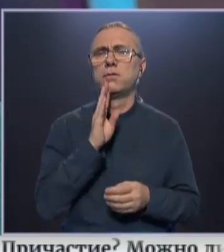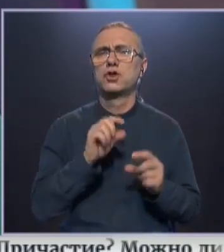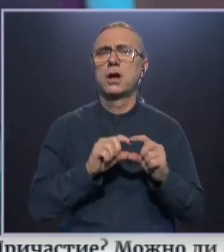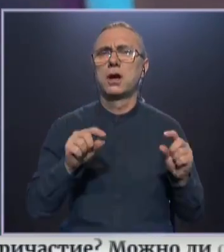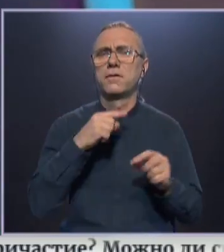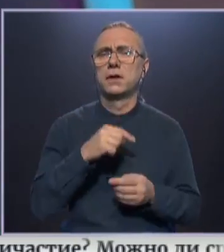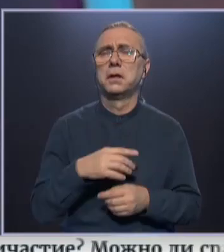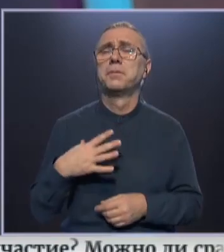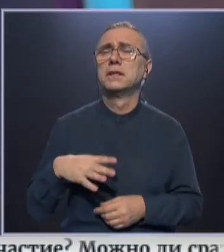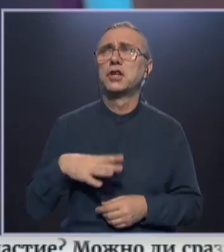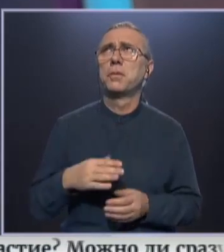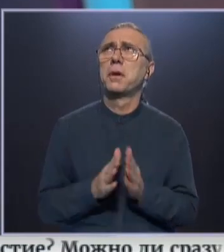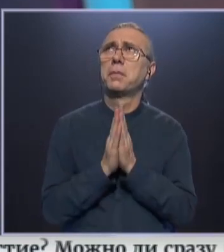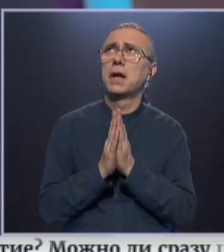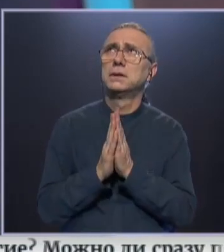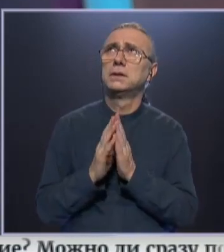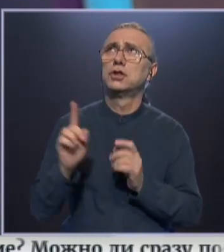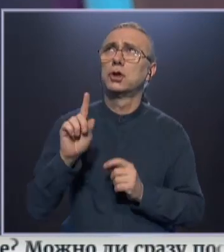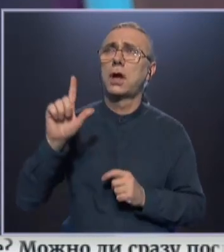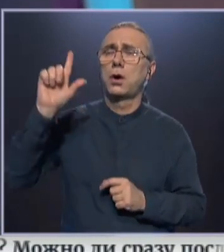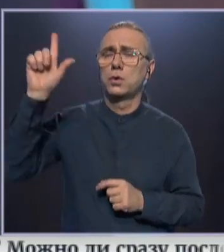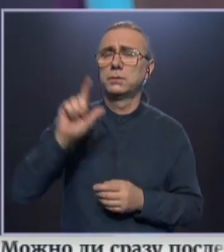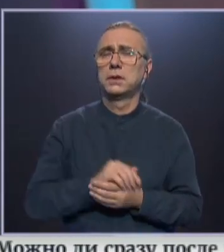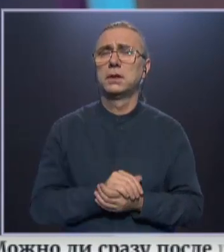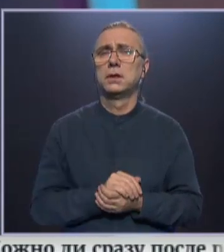мне просить что-то у Господа молиться об этом Если Господь